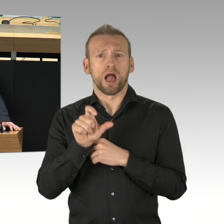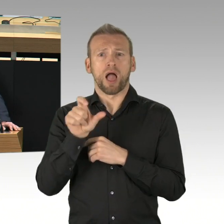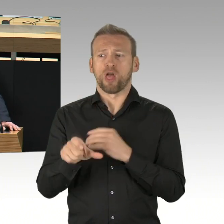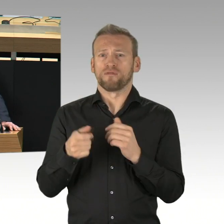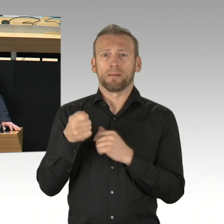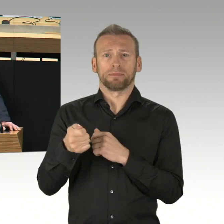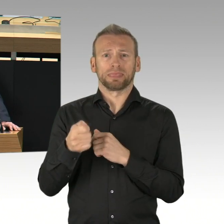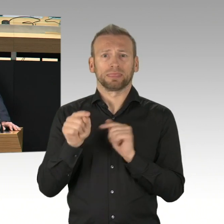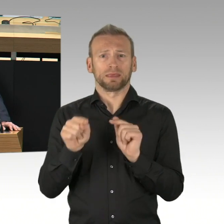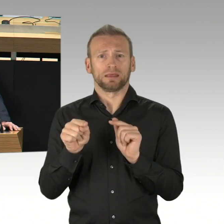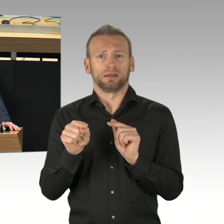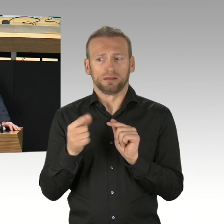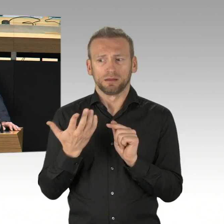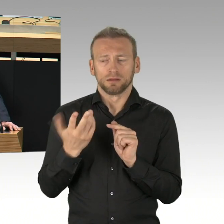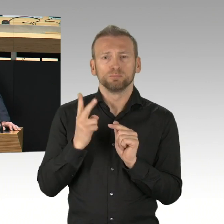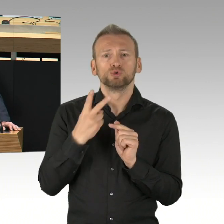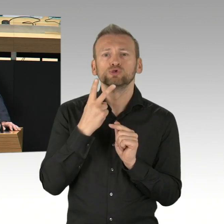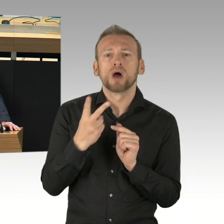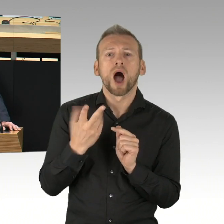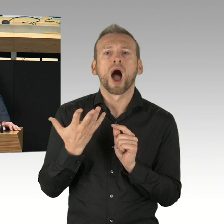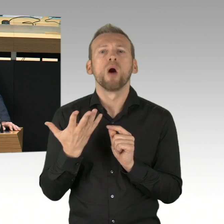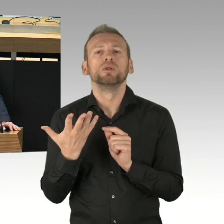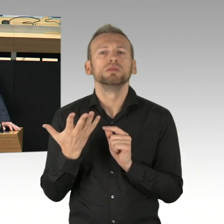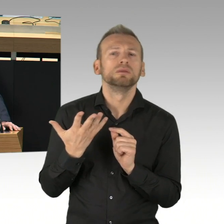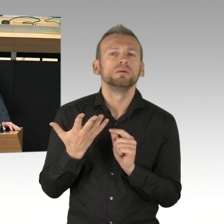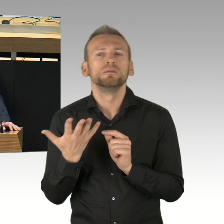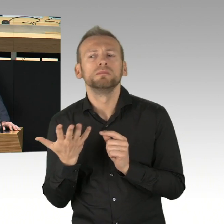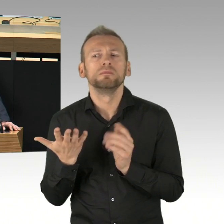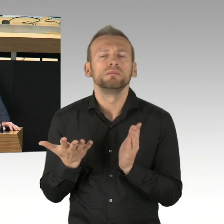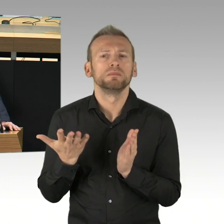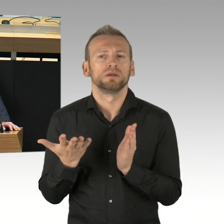Ihren eigenen Ansprüchen an den Mieterschutz nicht gerecht, die Sie lauthals